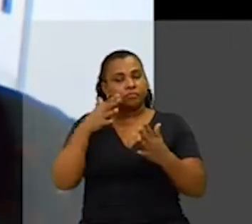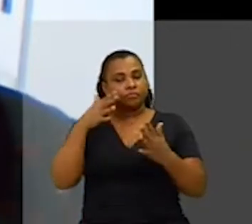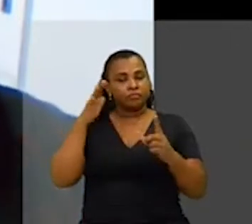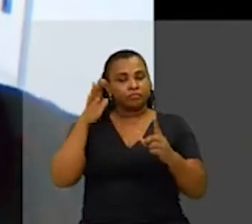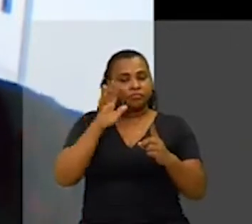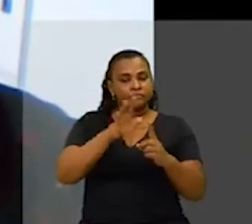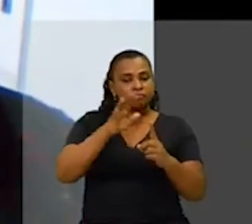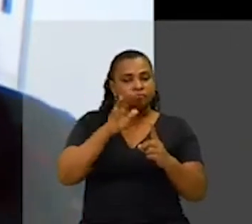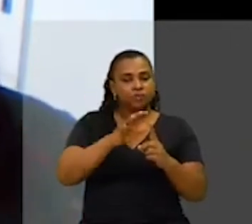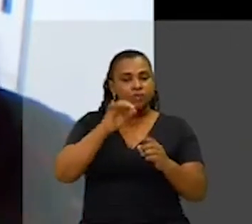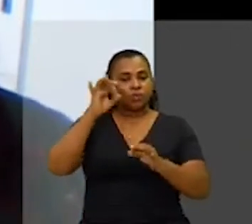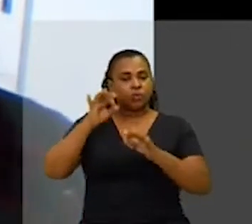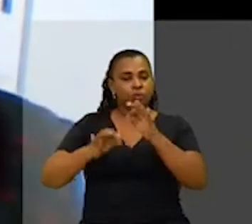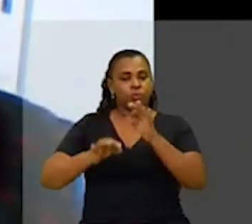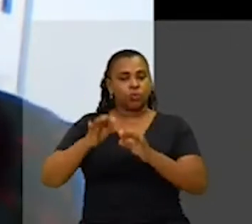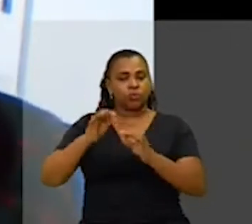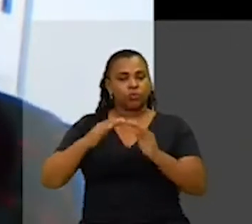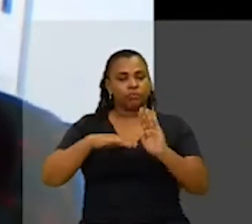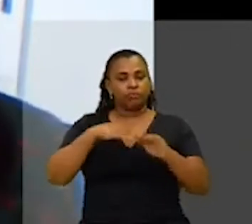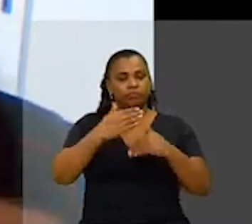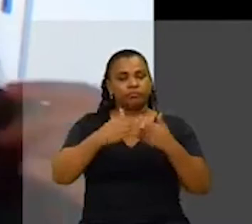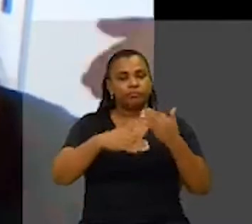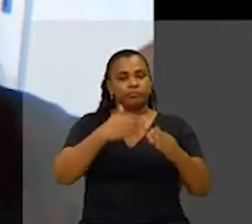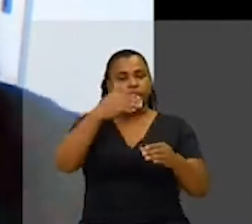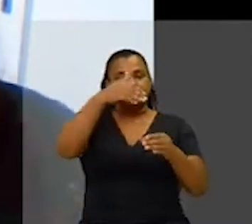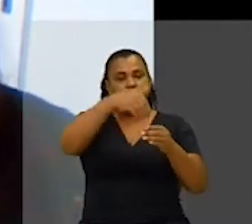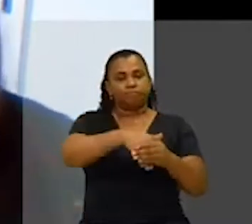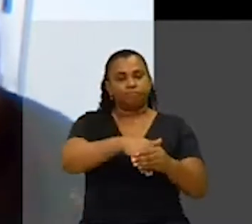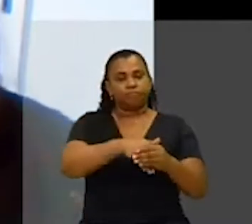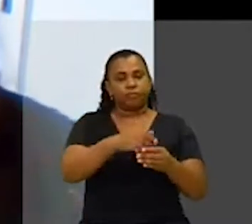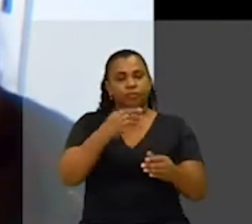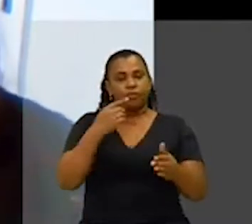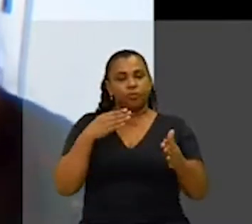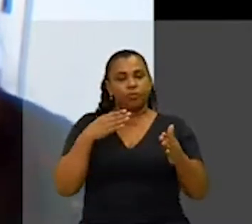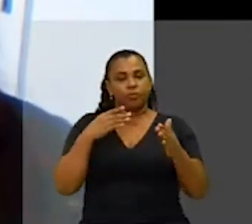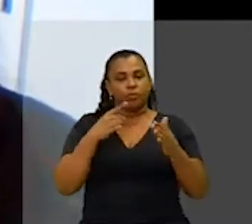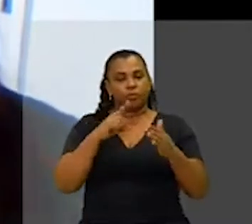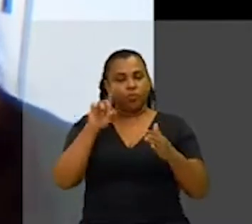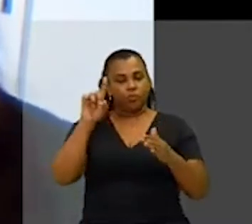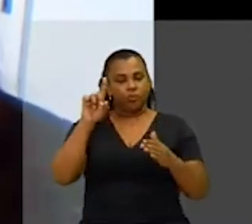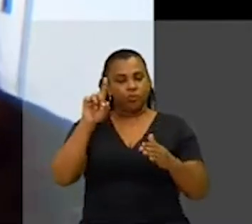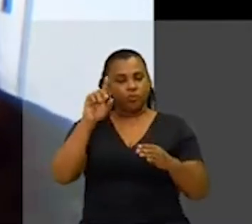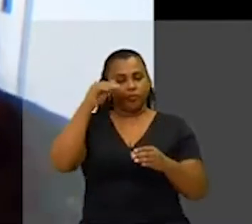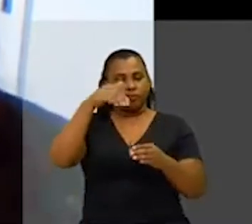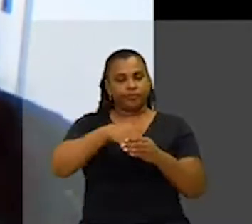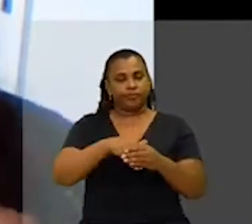processo em candidato nas últimas eleições como em candidaturas coletivos e municípios de Pernambuco